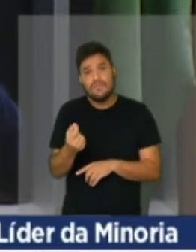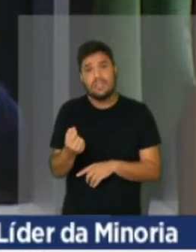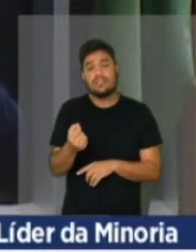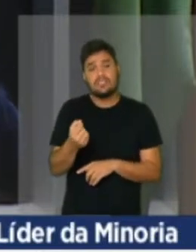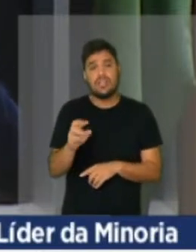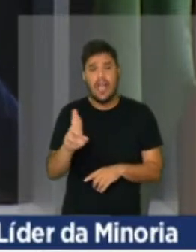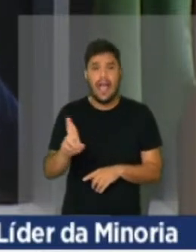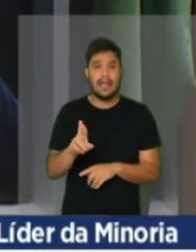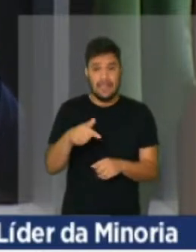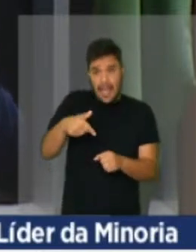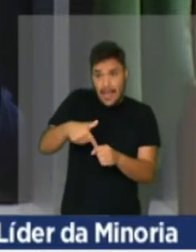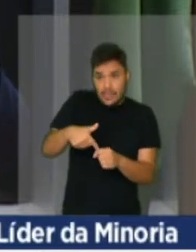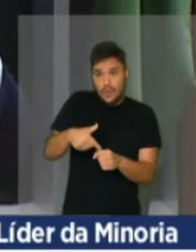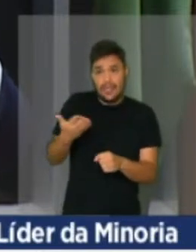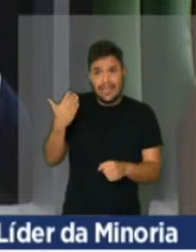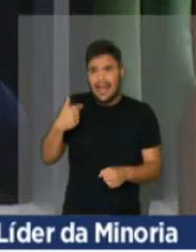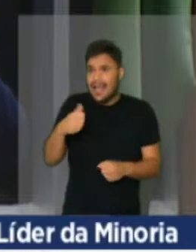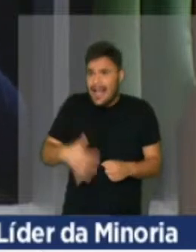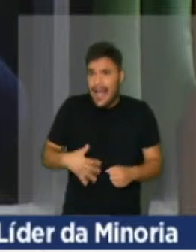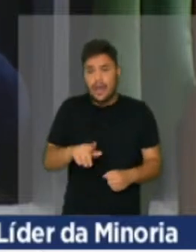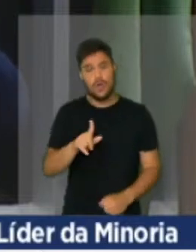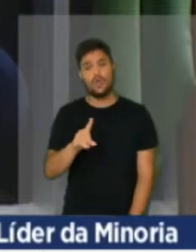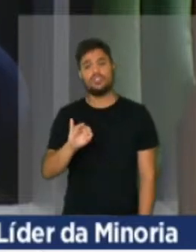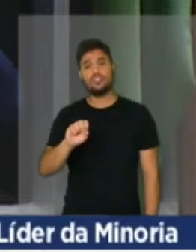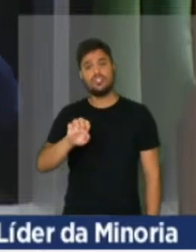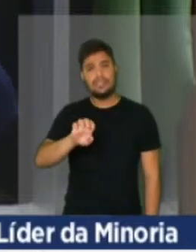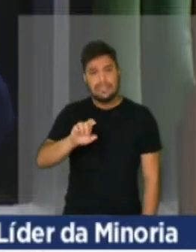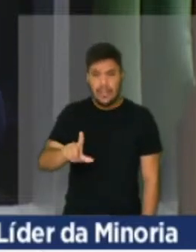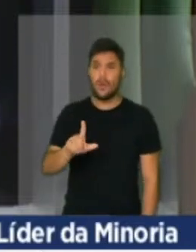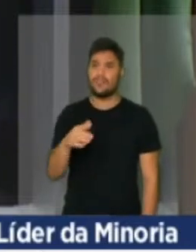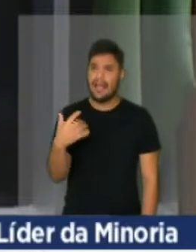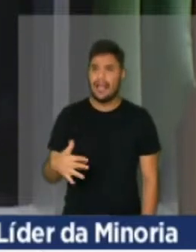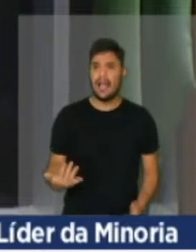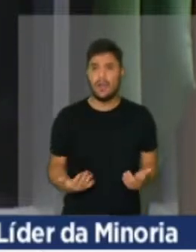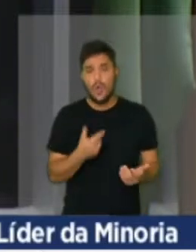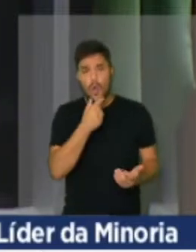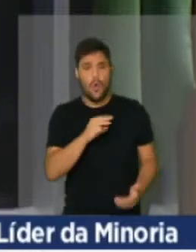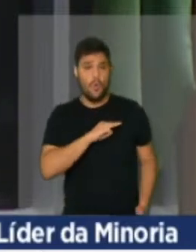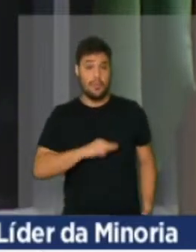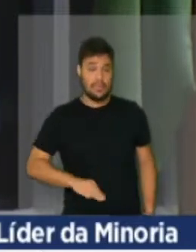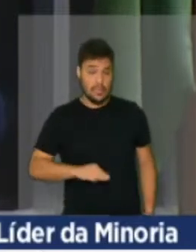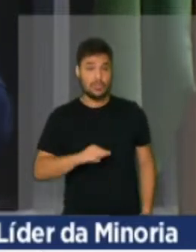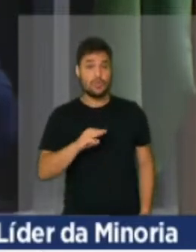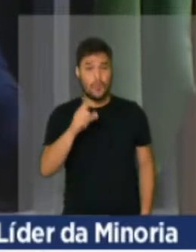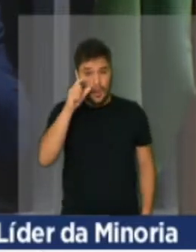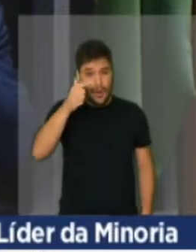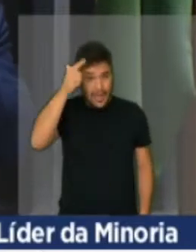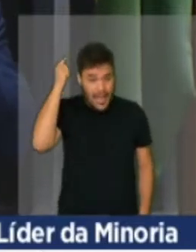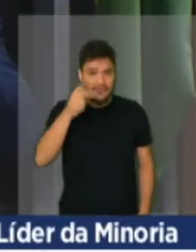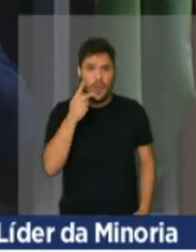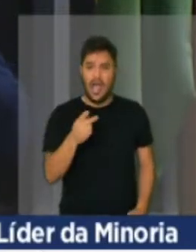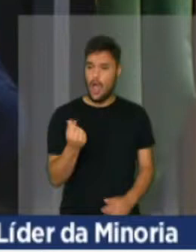FORTUNA, O DIESEL ESTÁ CARO. QUANDO O MINISTRO PAULO GUEDES FALA, MAS O DÓLAR ALTO ISSO NÃO AFETA A VIDA DE NINGUÉM. COMO NÃO AFETA A VIDA DE